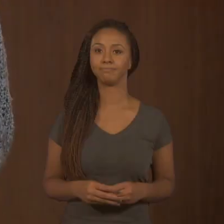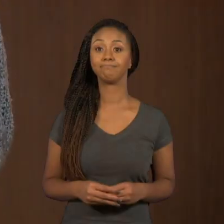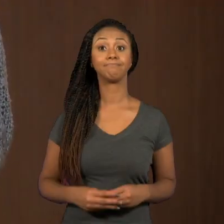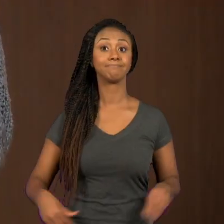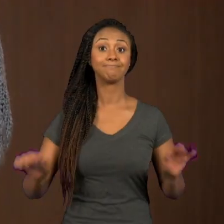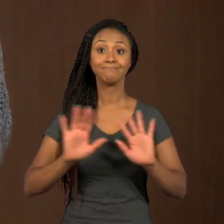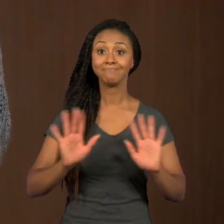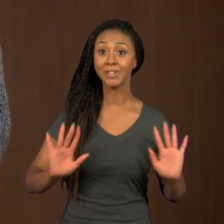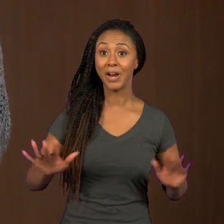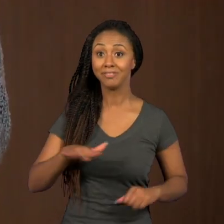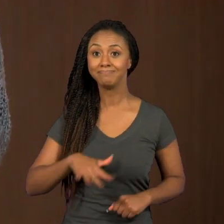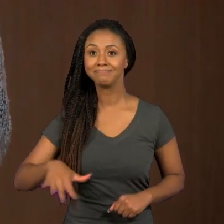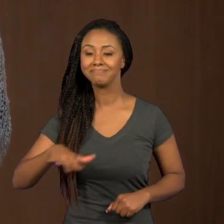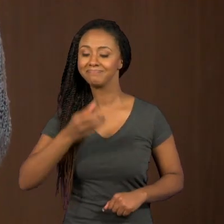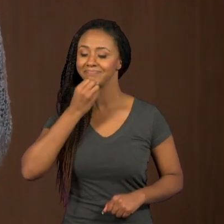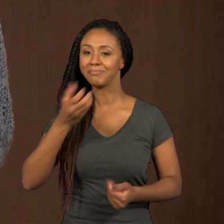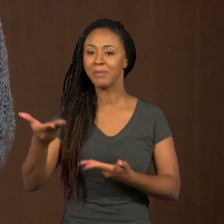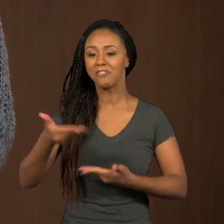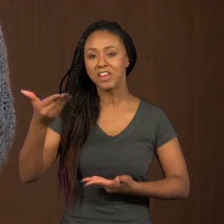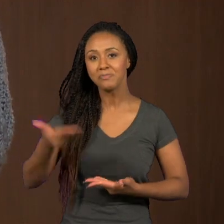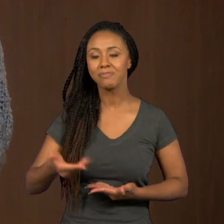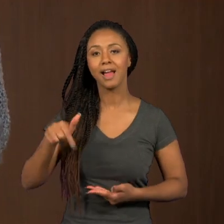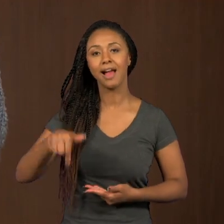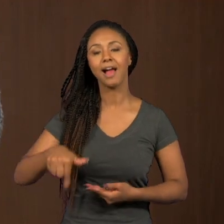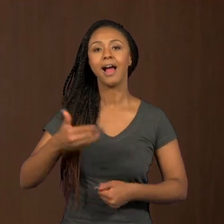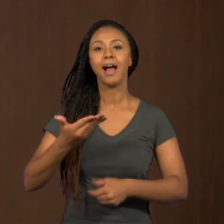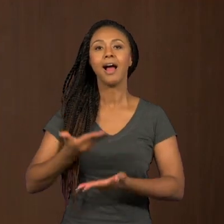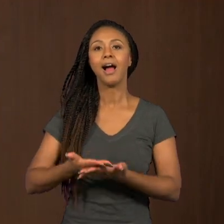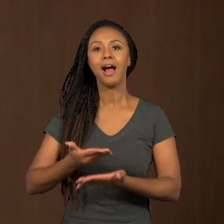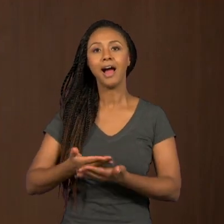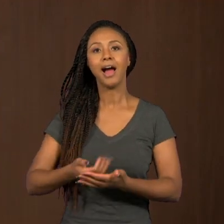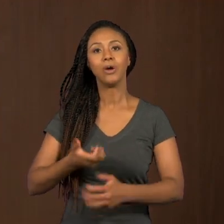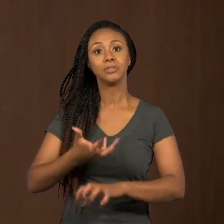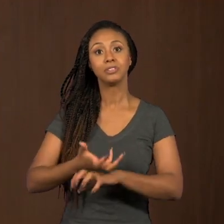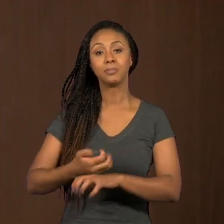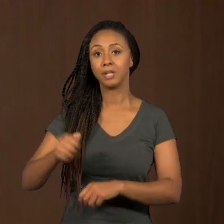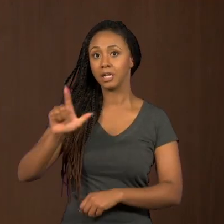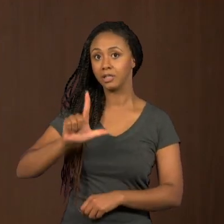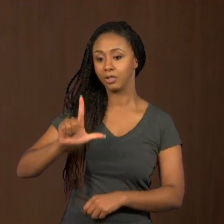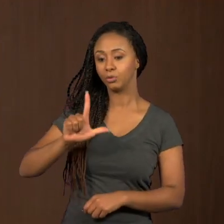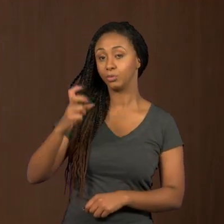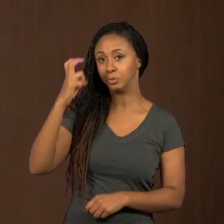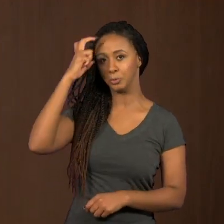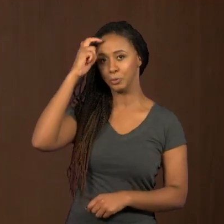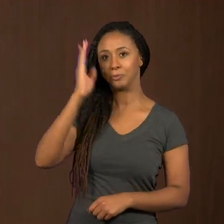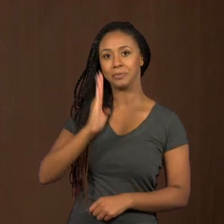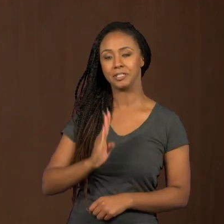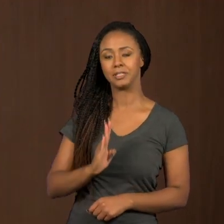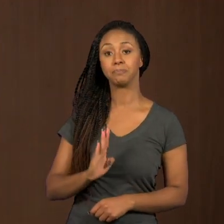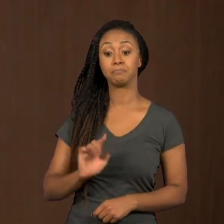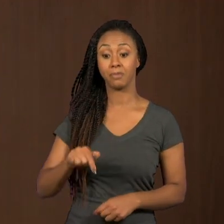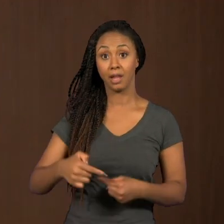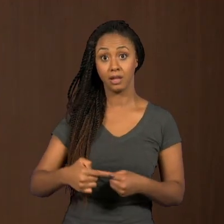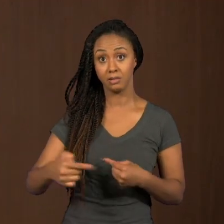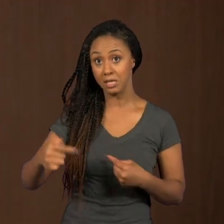[MARISE] OLÁ, PESSOAL. BEM-VINDOS A MAIS UMA AULA DA NOSSA DISCIPLINA "LITERATURA E CULTURA BRASILEIRA", LEMBRANDO QUE ESSA SEMANA O NOSSO